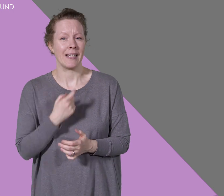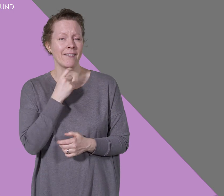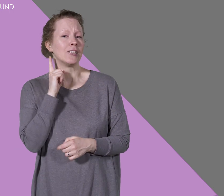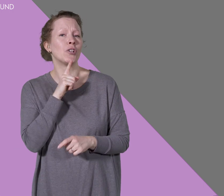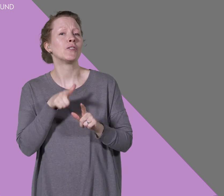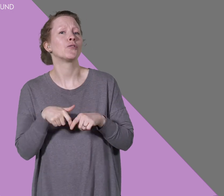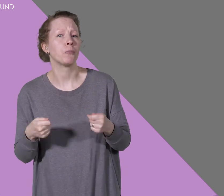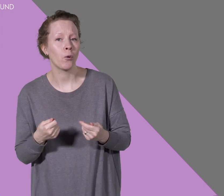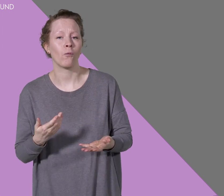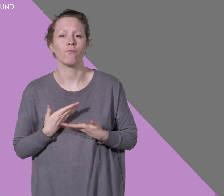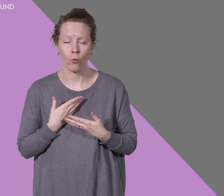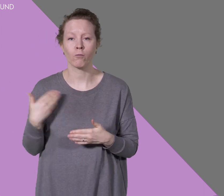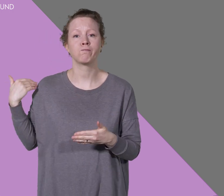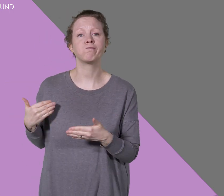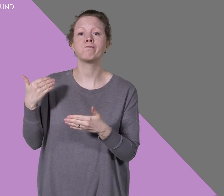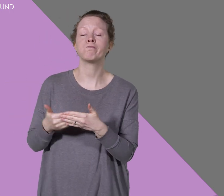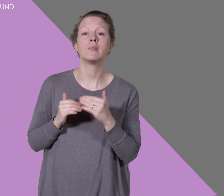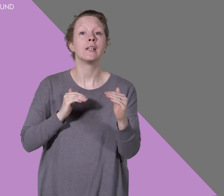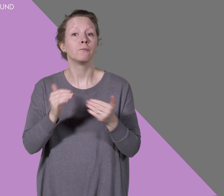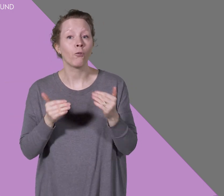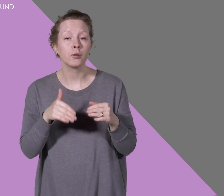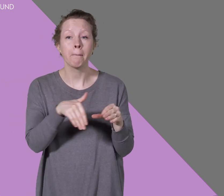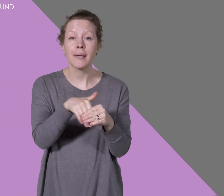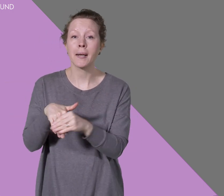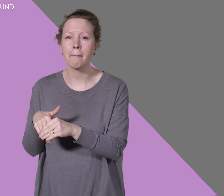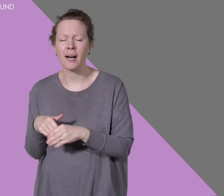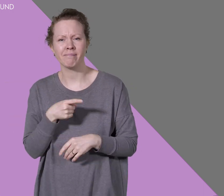Alltid då och då får Finlands Dövas Förbund respons av medlemmar -